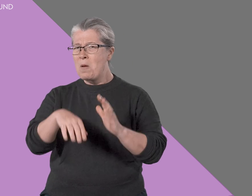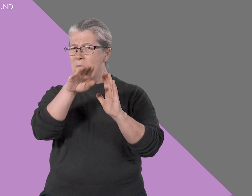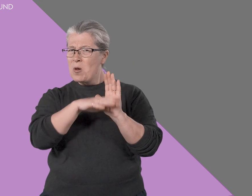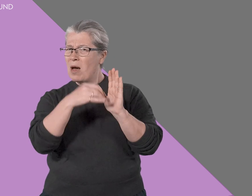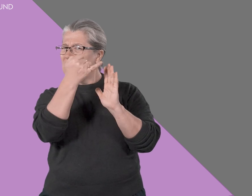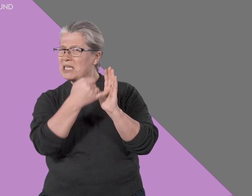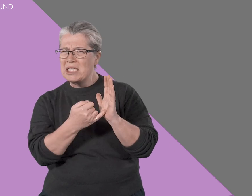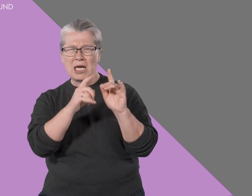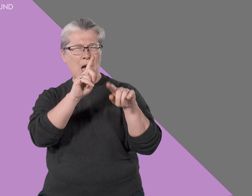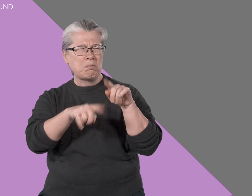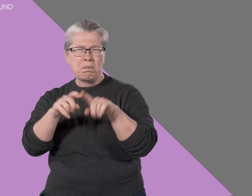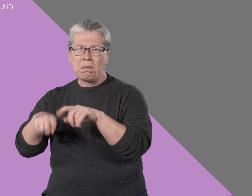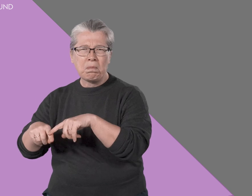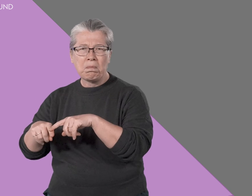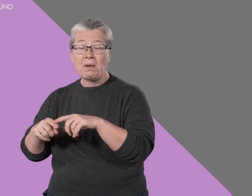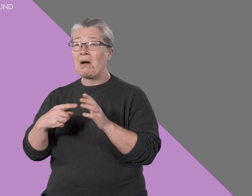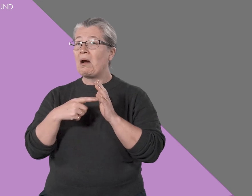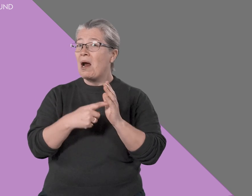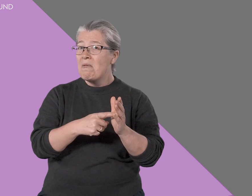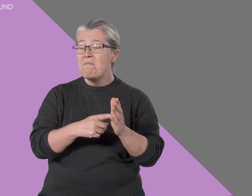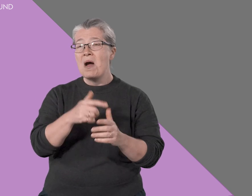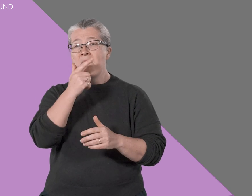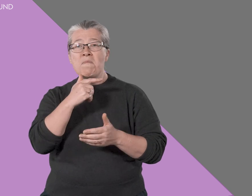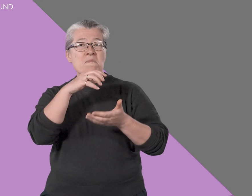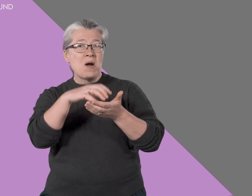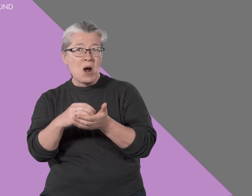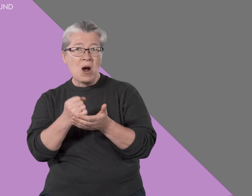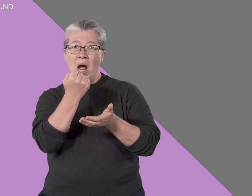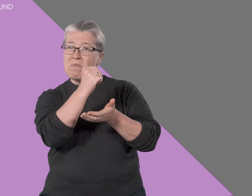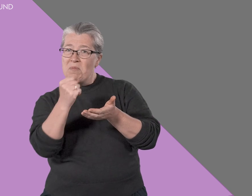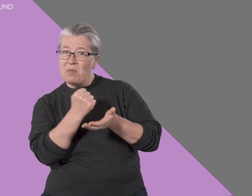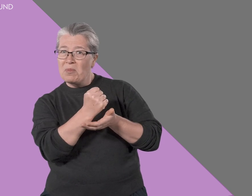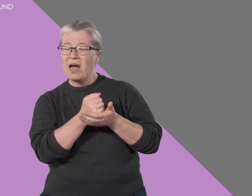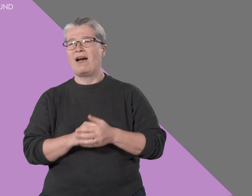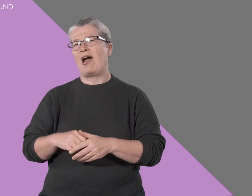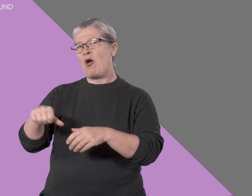På programmet finns bland annat dekoration av pepparkakor, -